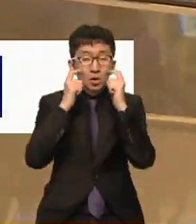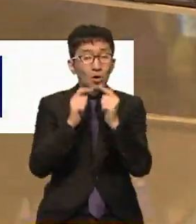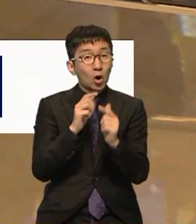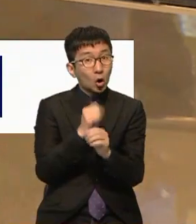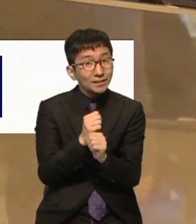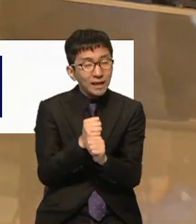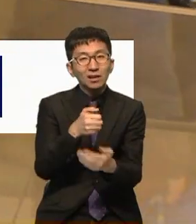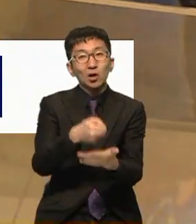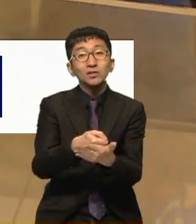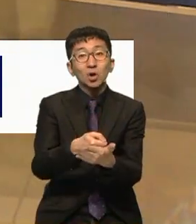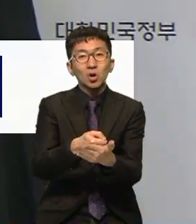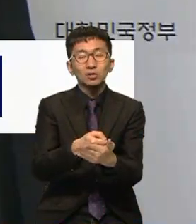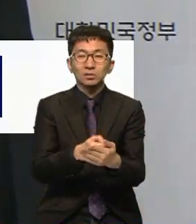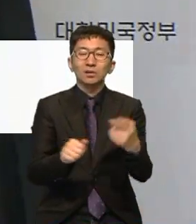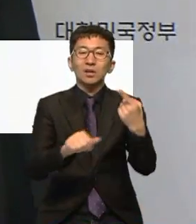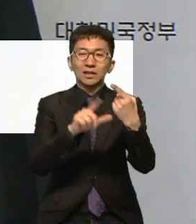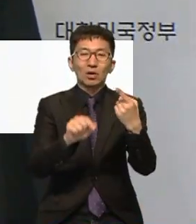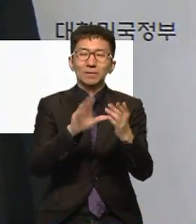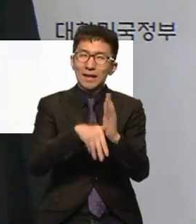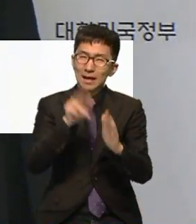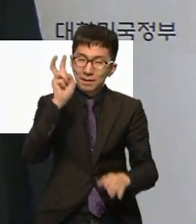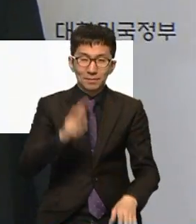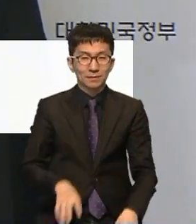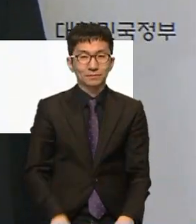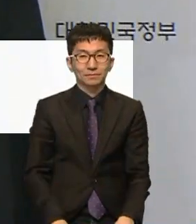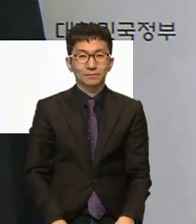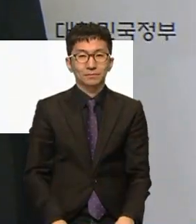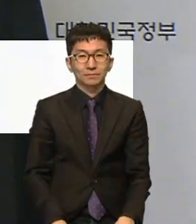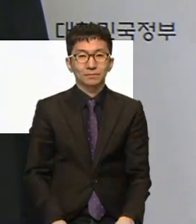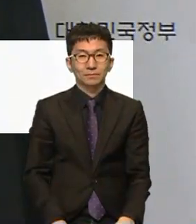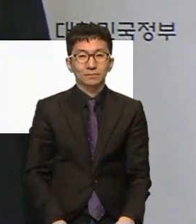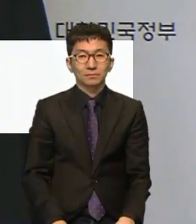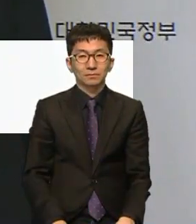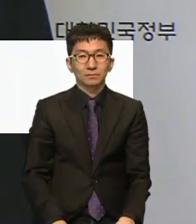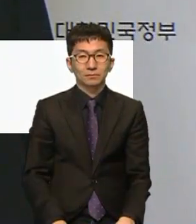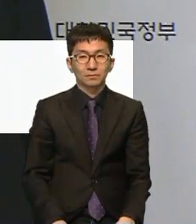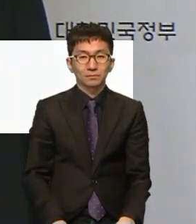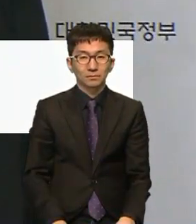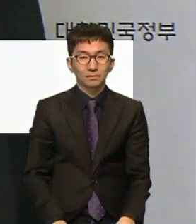예정입니다.